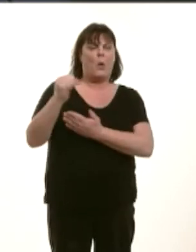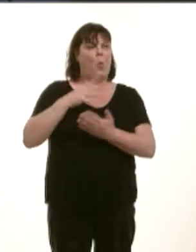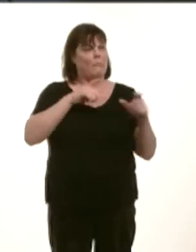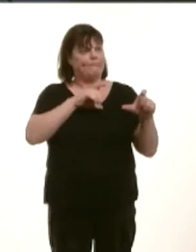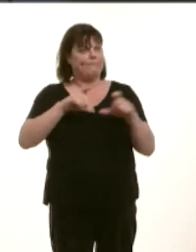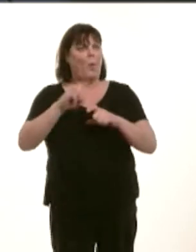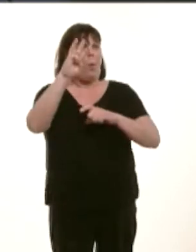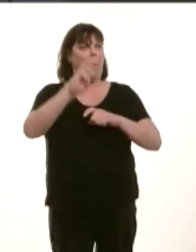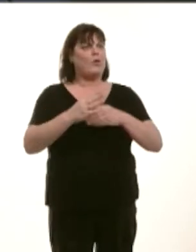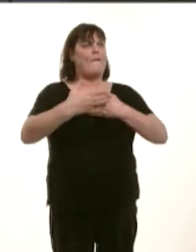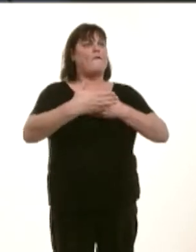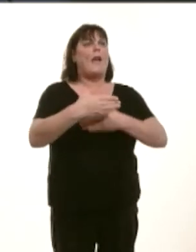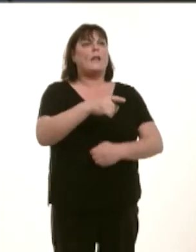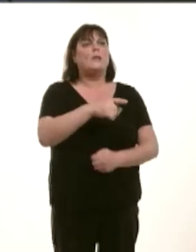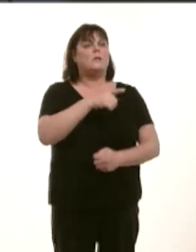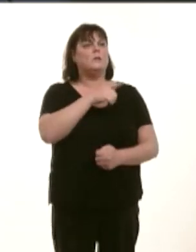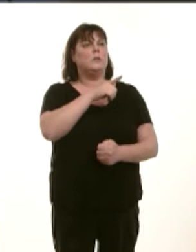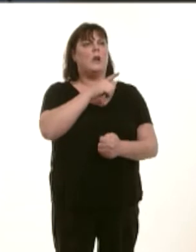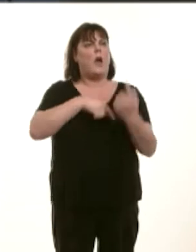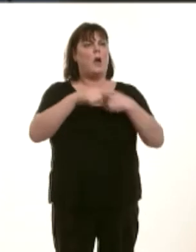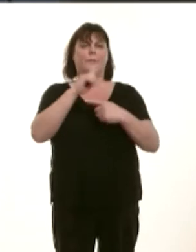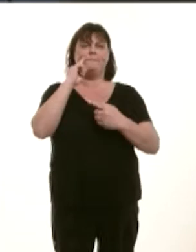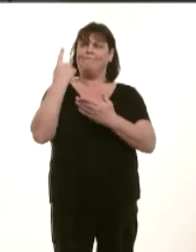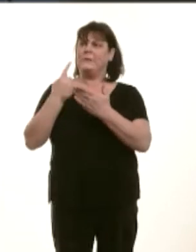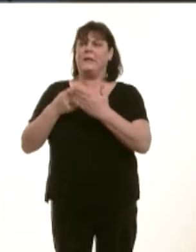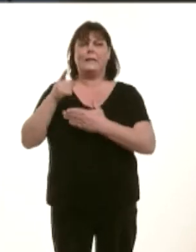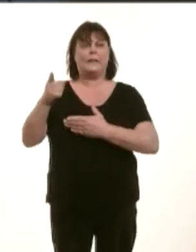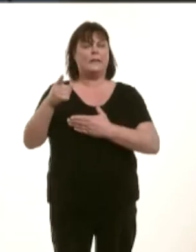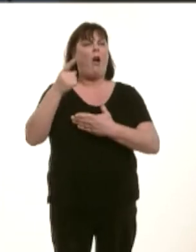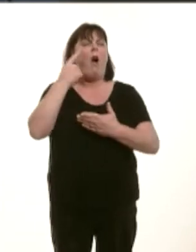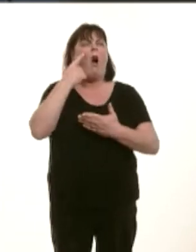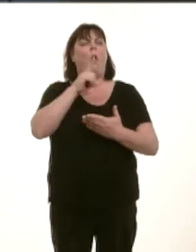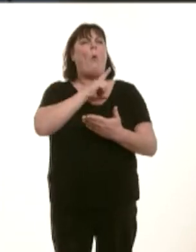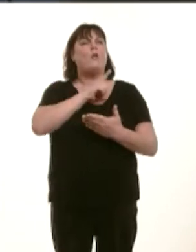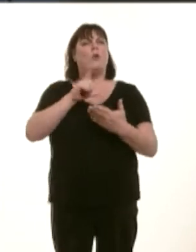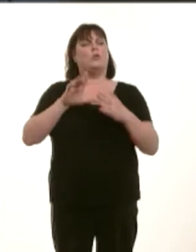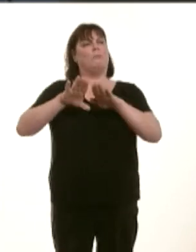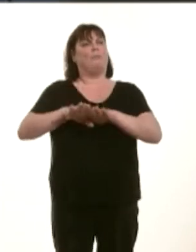yn cryfhau hunaniaeth Brydeinig ac undod. Maeín amheus gen i mai drwy orfodaeth gan